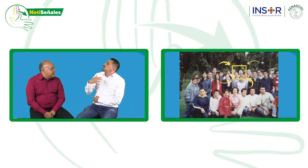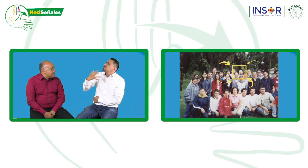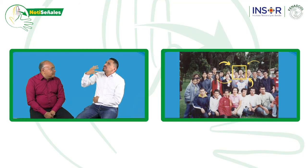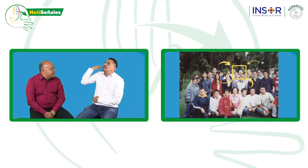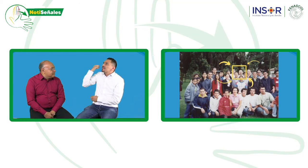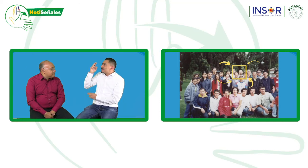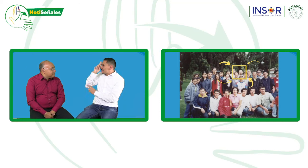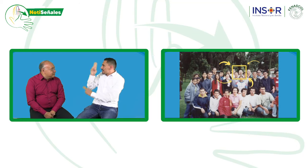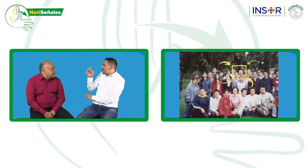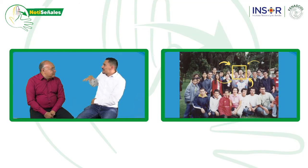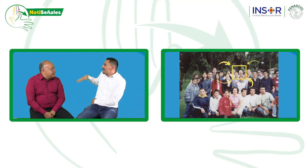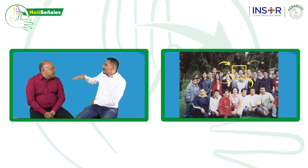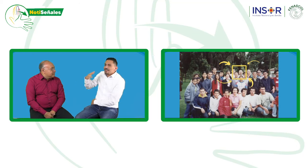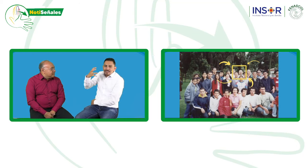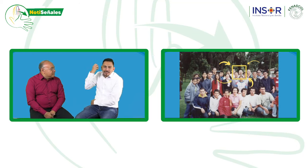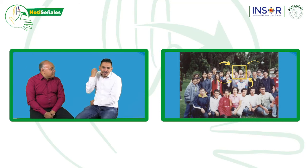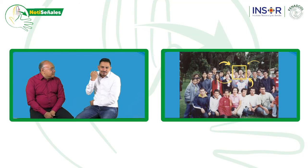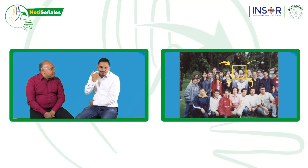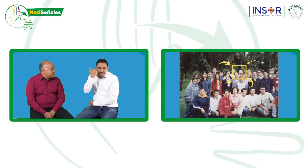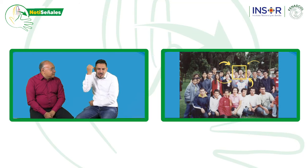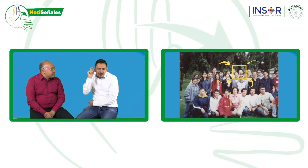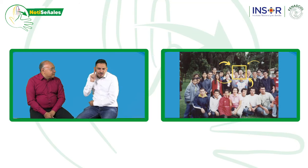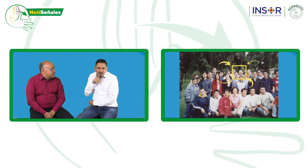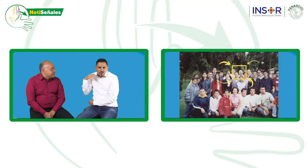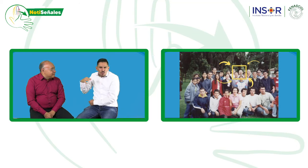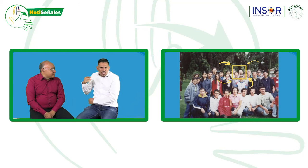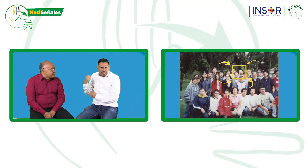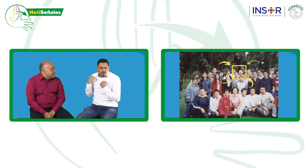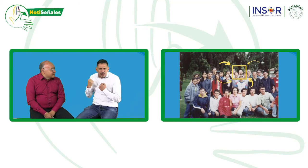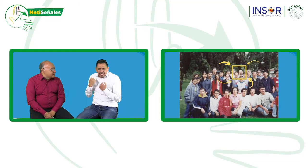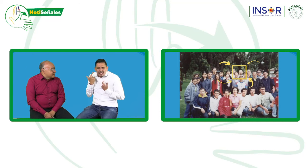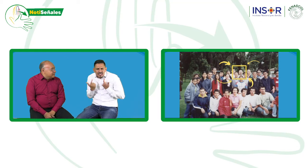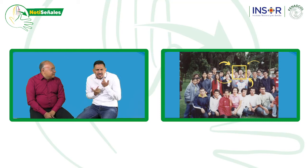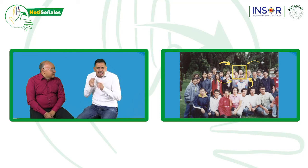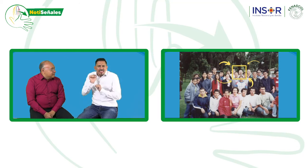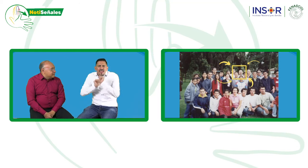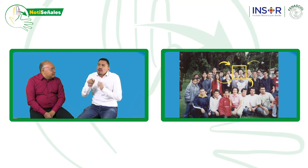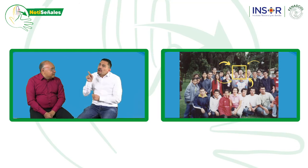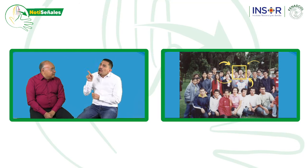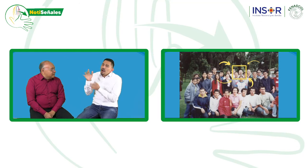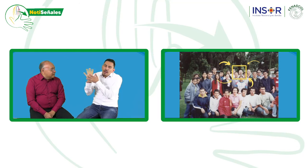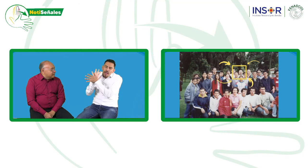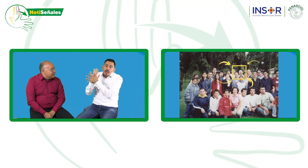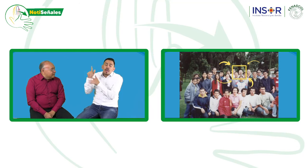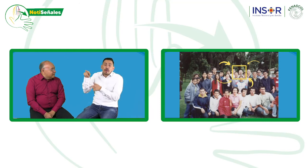las personas sordas, cómo se castigaba la lengua de señas y empecé a imaginar y a sentir